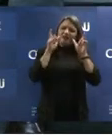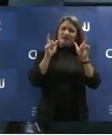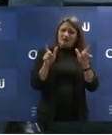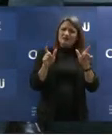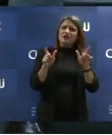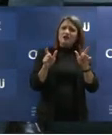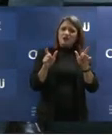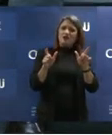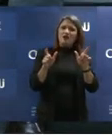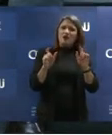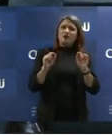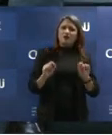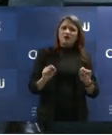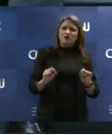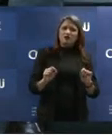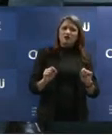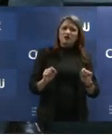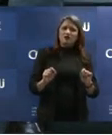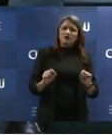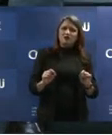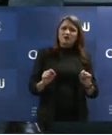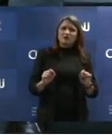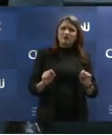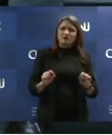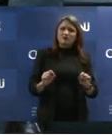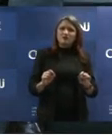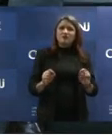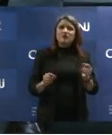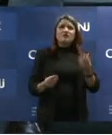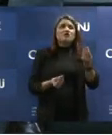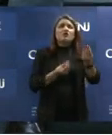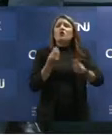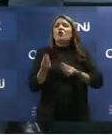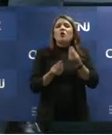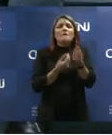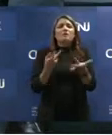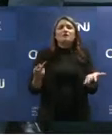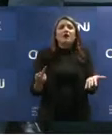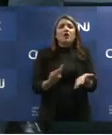para a situação de distribuição desproporcional à força de trabalho.